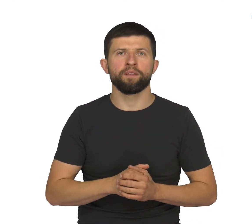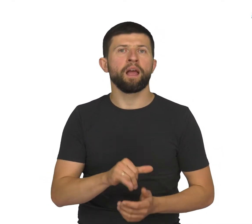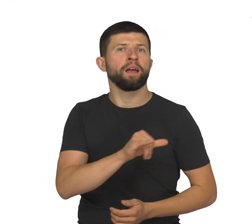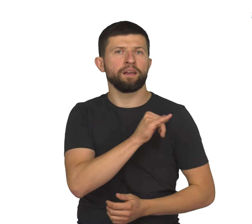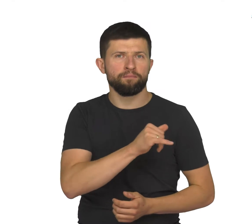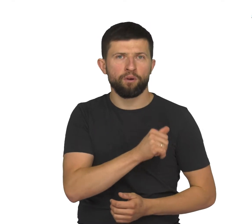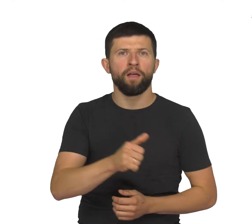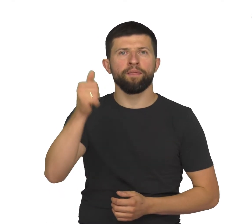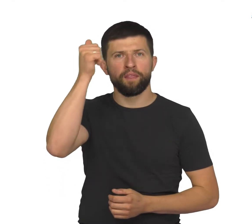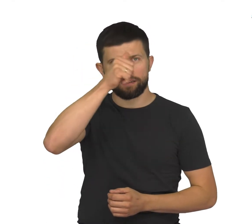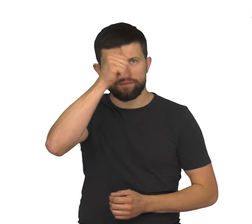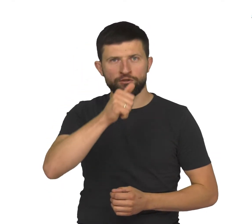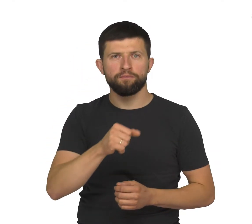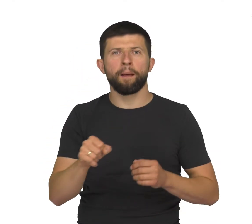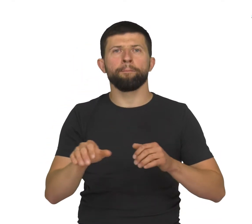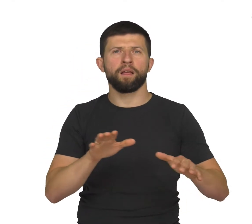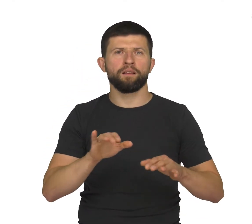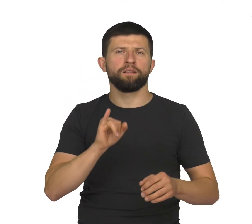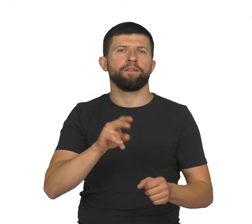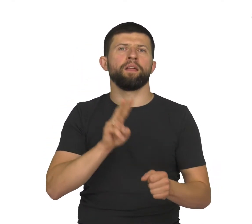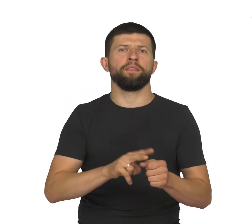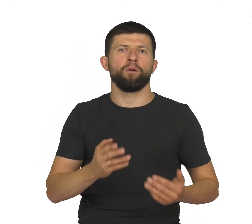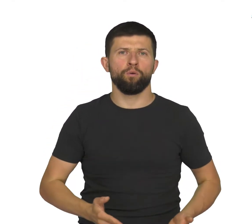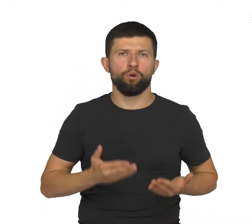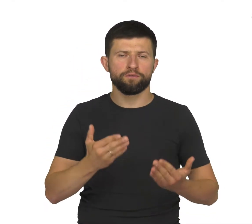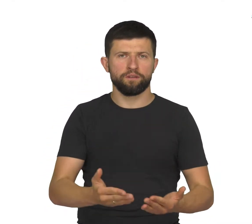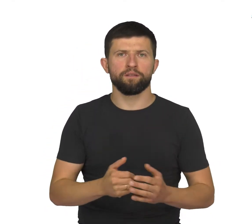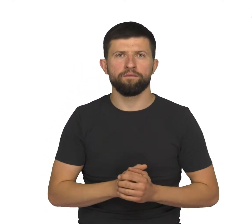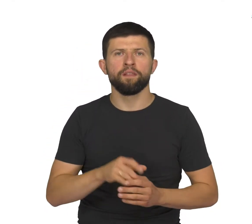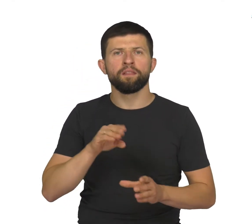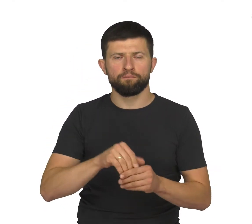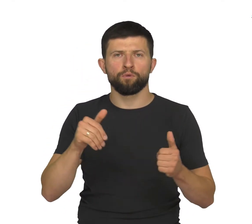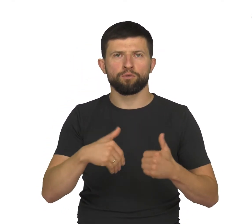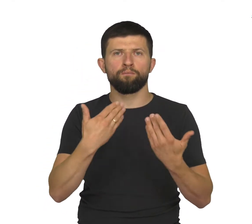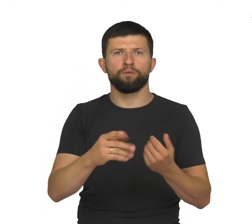miejsce zawarcia małżeństwa i datę,